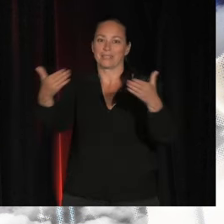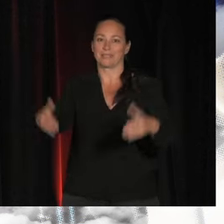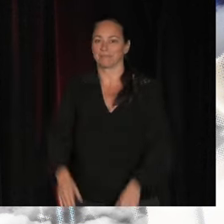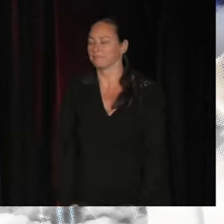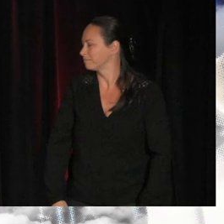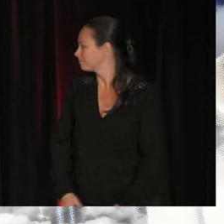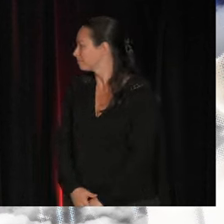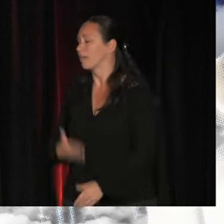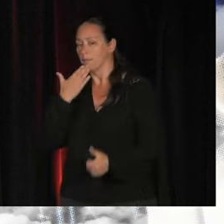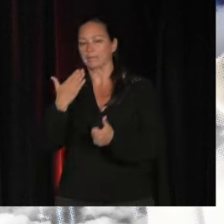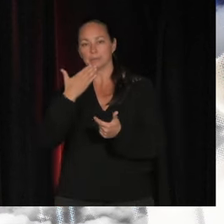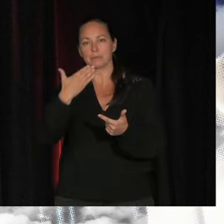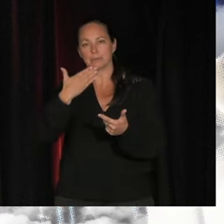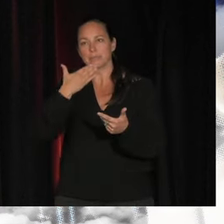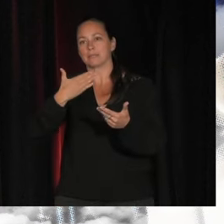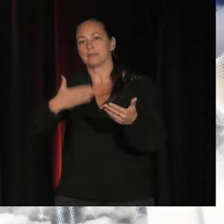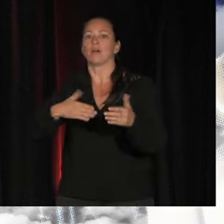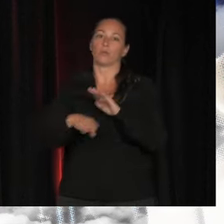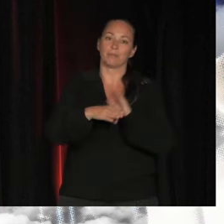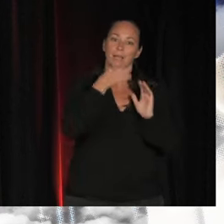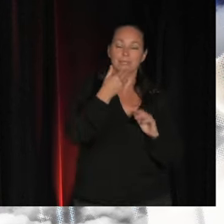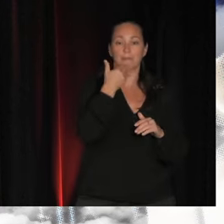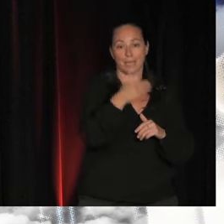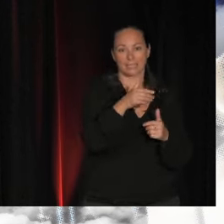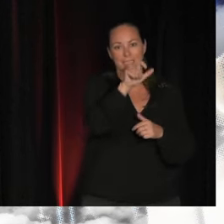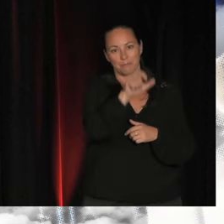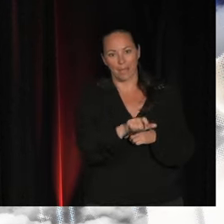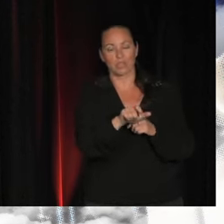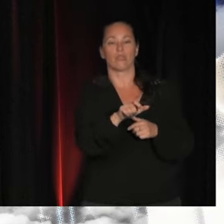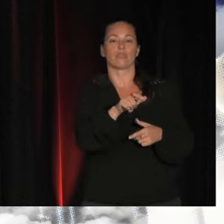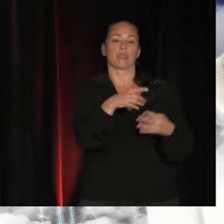Beaucoup de merci. Non, mais moi, je me souviens, au début, on disait : "Merci, Roxane, du marketing" et tout. Maintenant, c'est une réalité, on est (1 000) personnes.